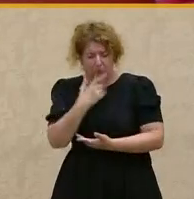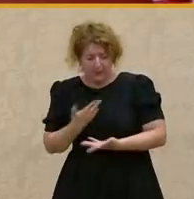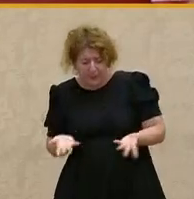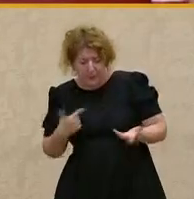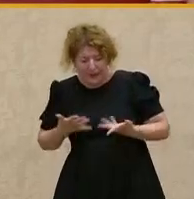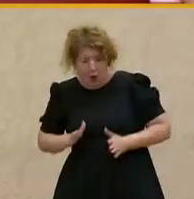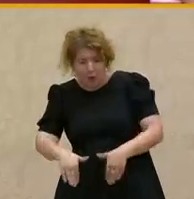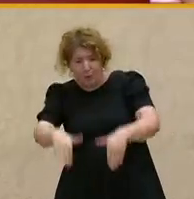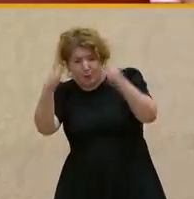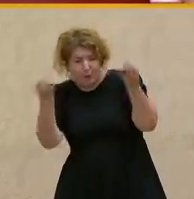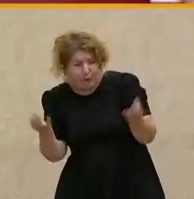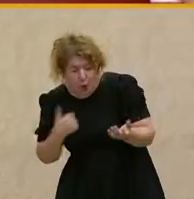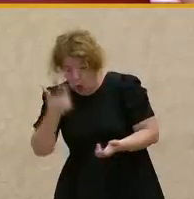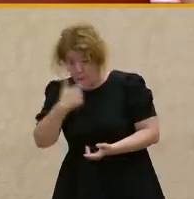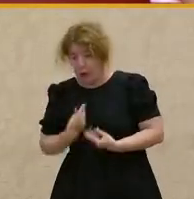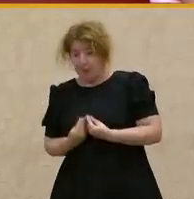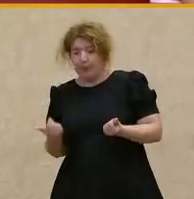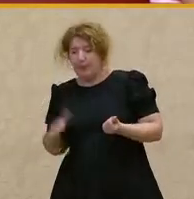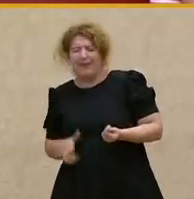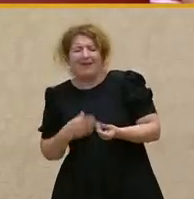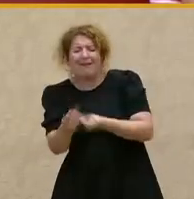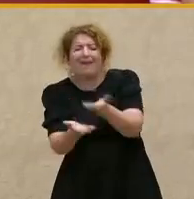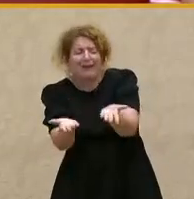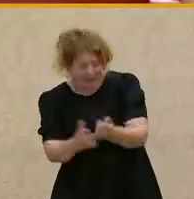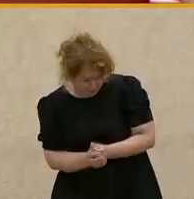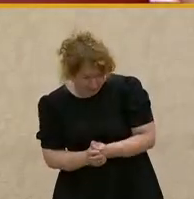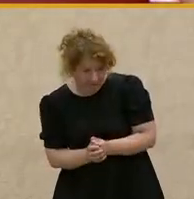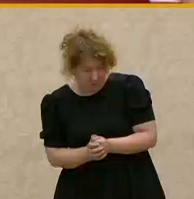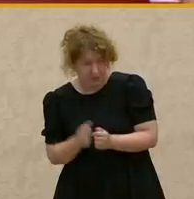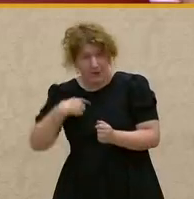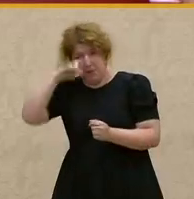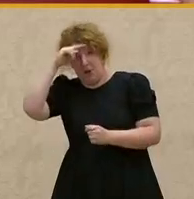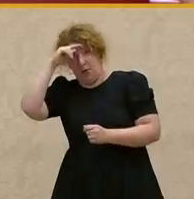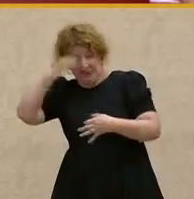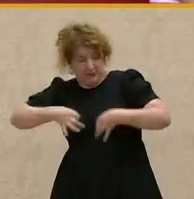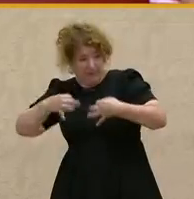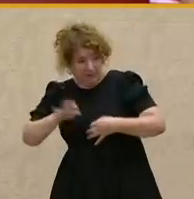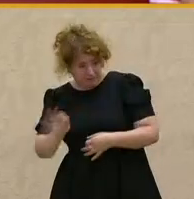familiar, con mi hijo, con mi hija, cuando yo no esté. Es fundamental que las familias,